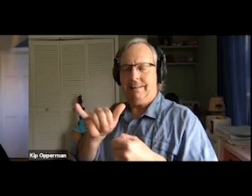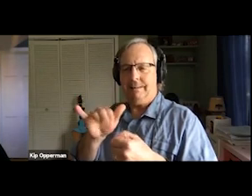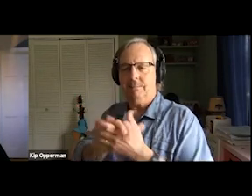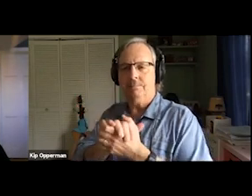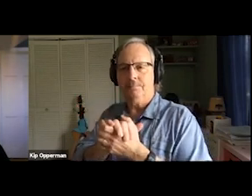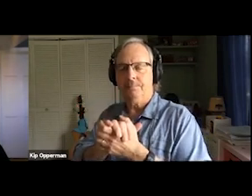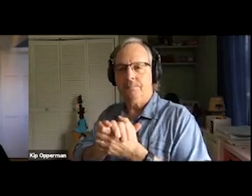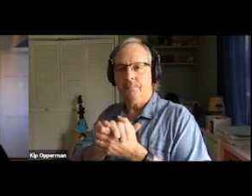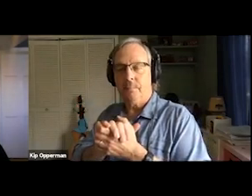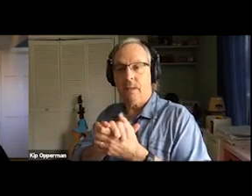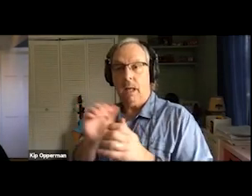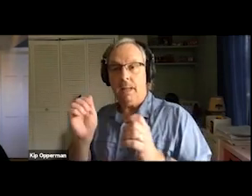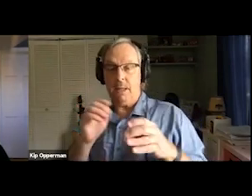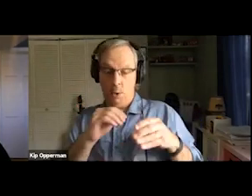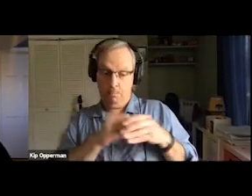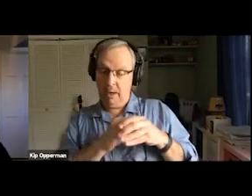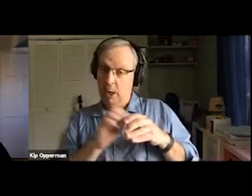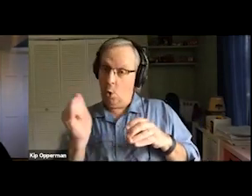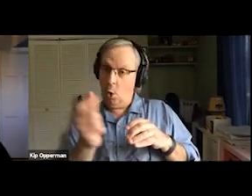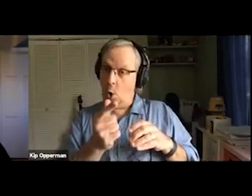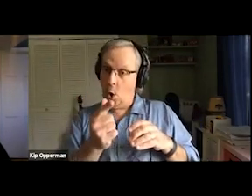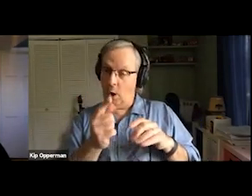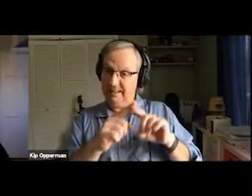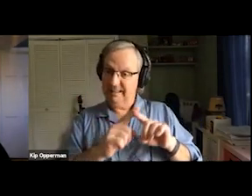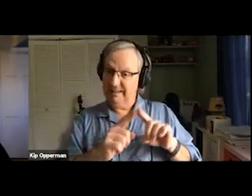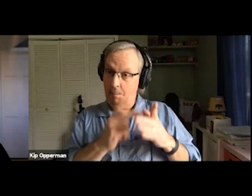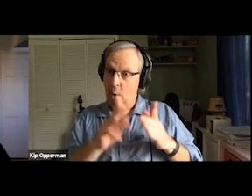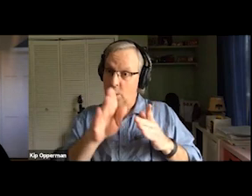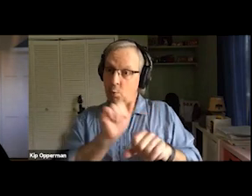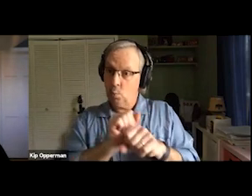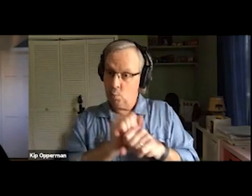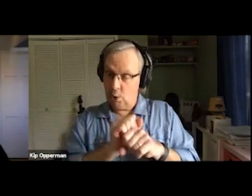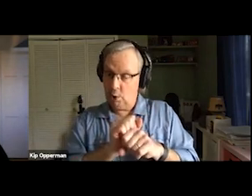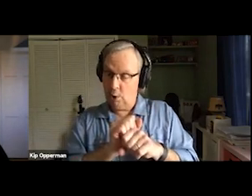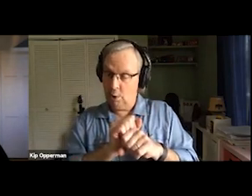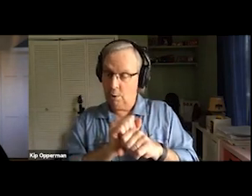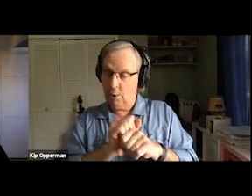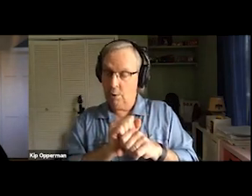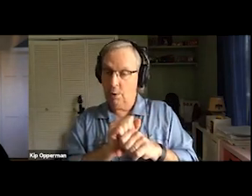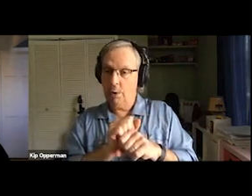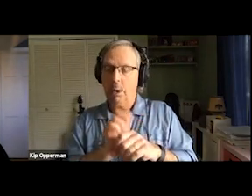que integran esto en todos los aspectos de su trabajo. Entonces, si hablamos de esto con los clientes